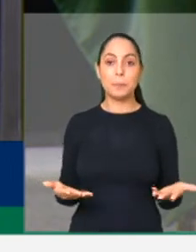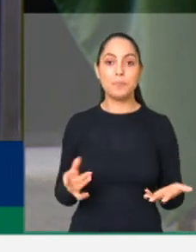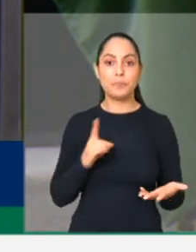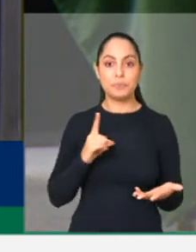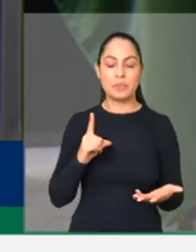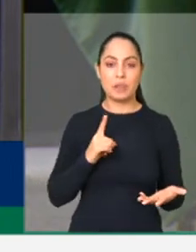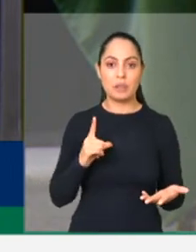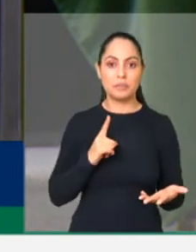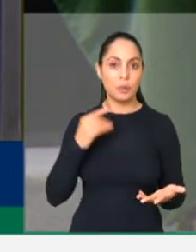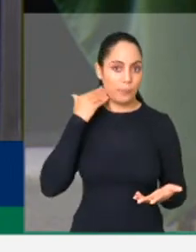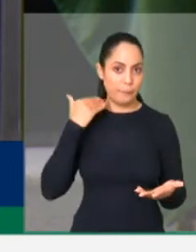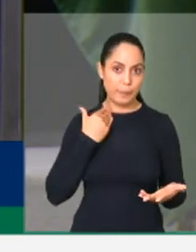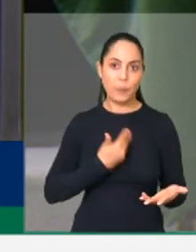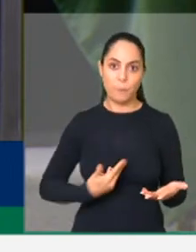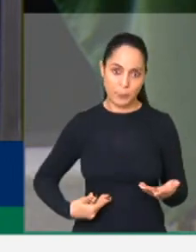IMPACTO PARA AS CONTAS PÚ BLICAS, O DÉBITO PERANTE OS